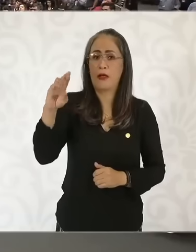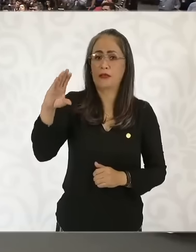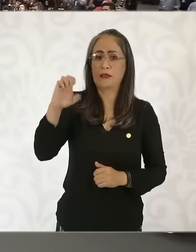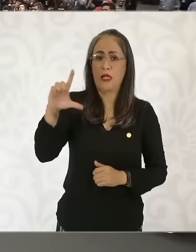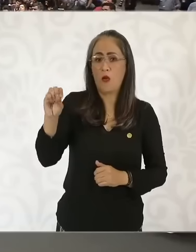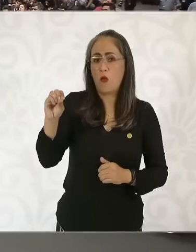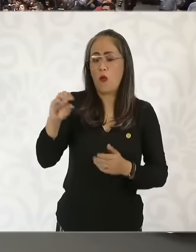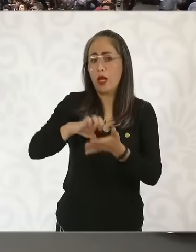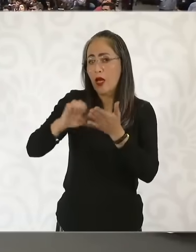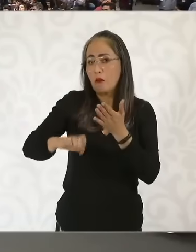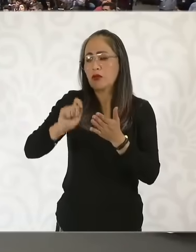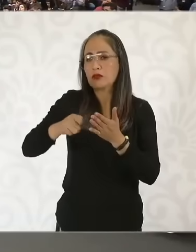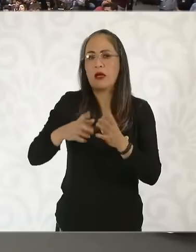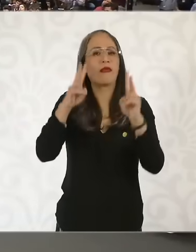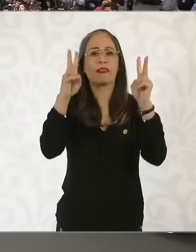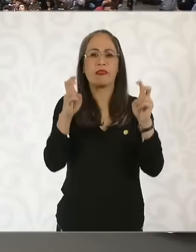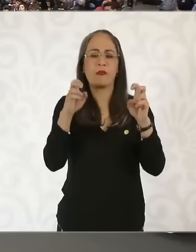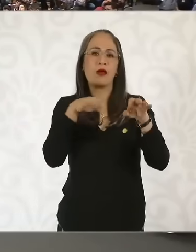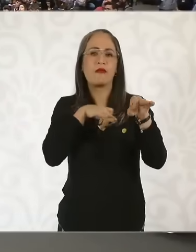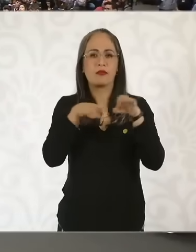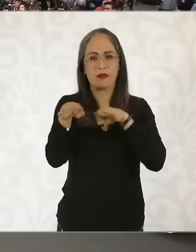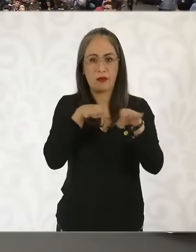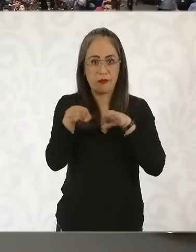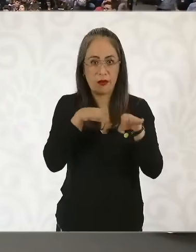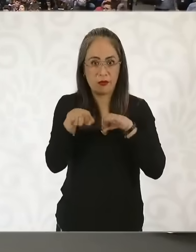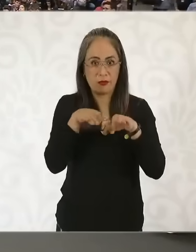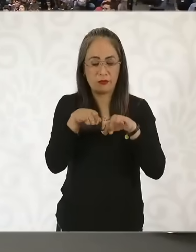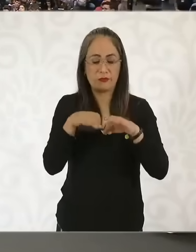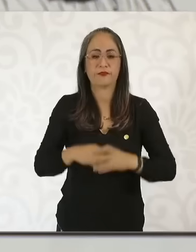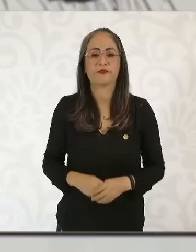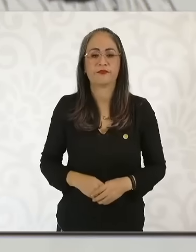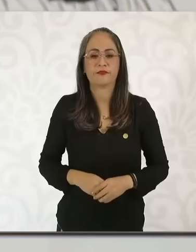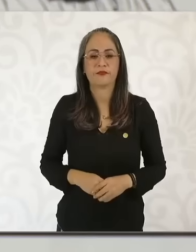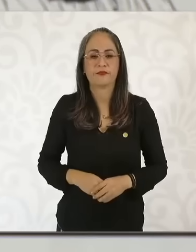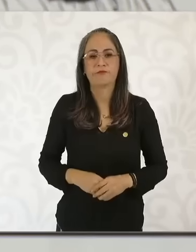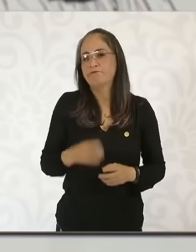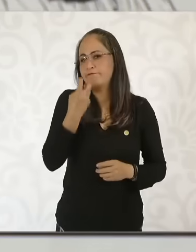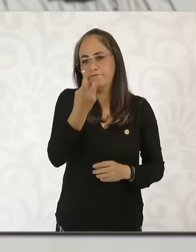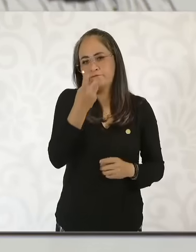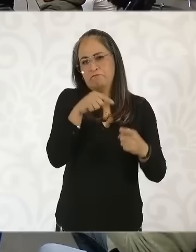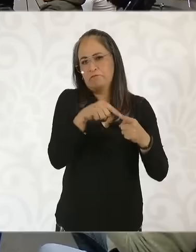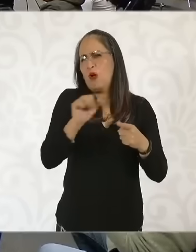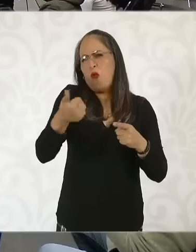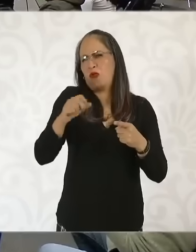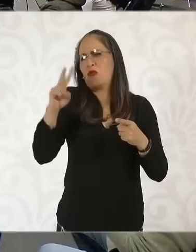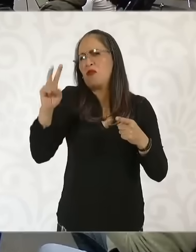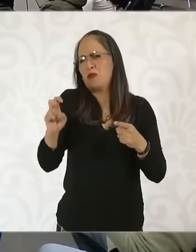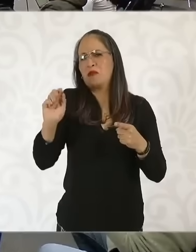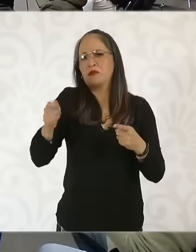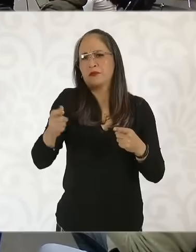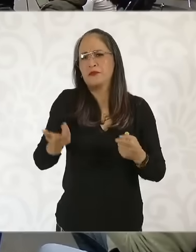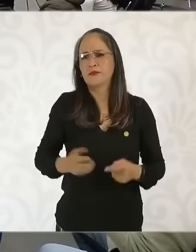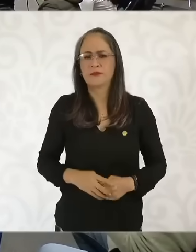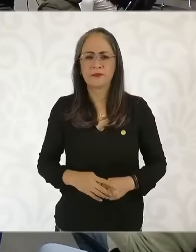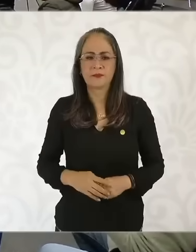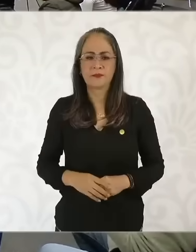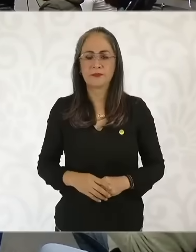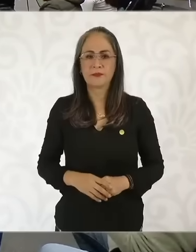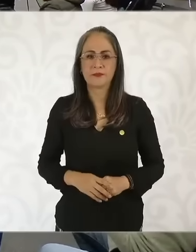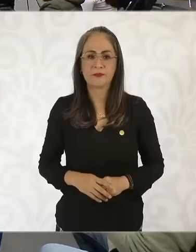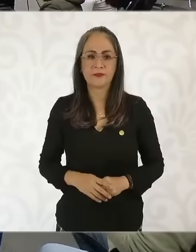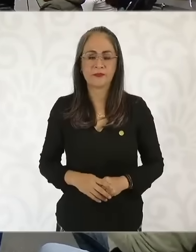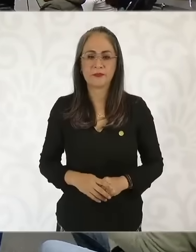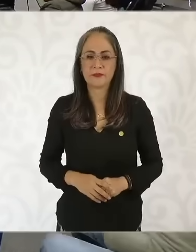hay temas laborales que están permanentemente ese es un tema. otros temas, por ejemplo, Mar,